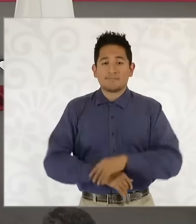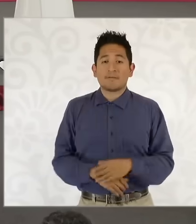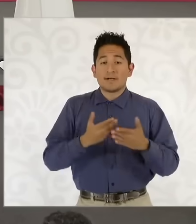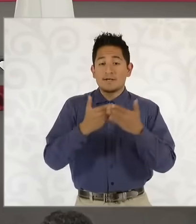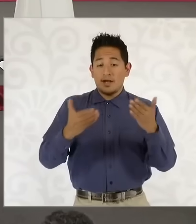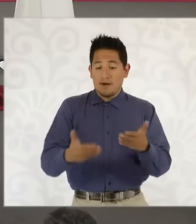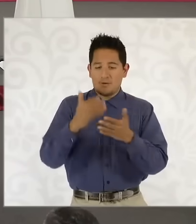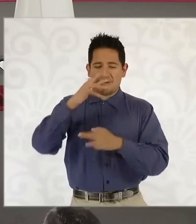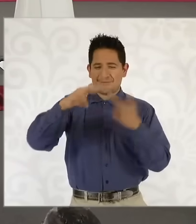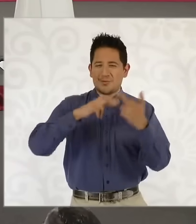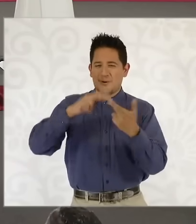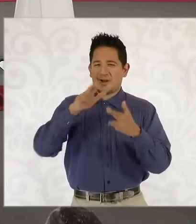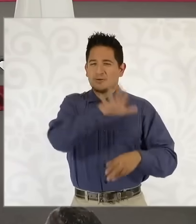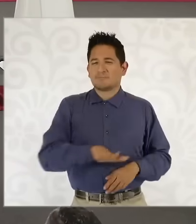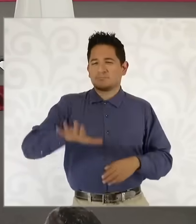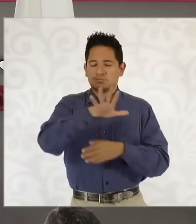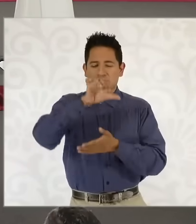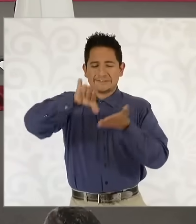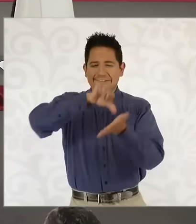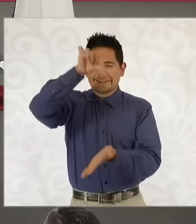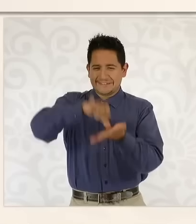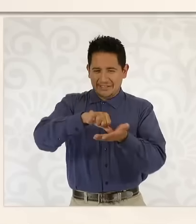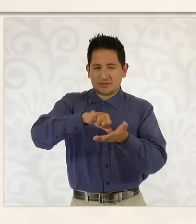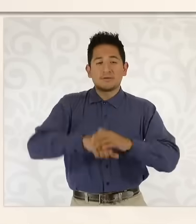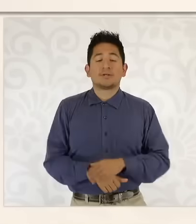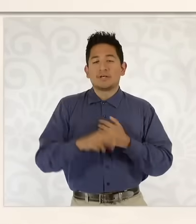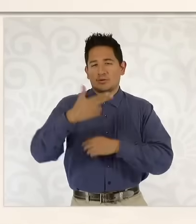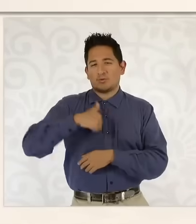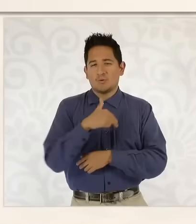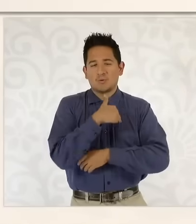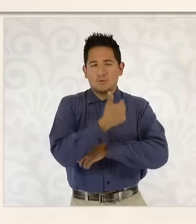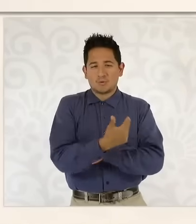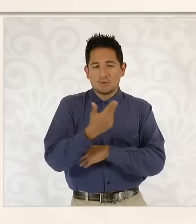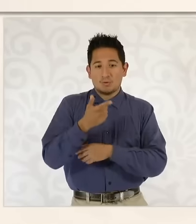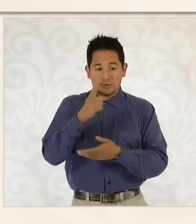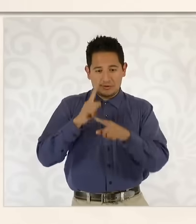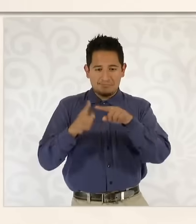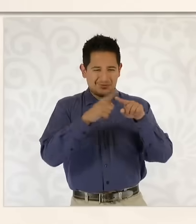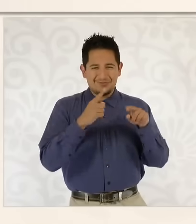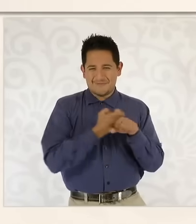algo similar. Estamos atacando también llevar a más eh lugares, centros de consumo la energía.